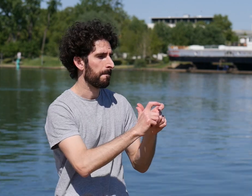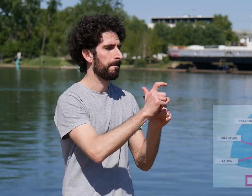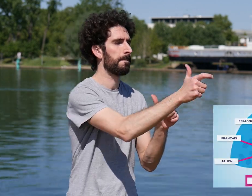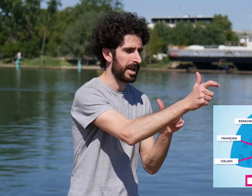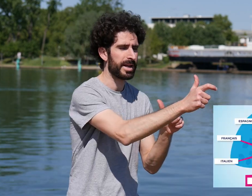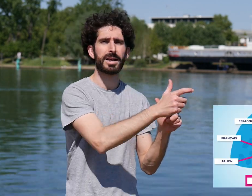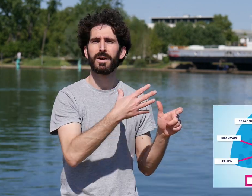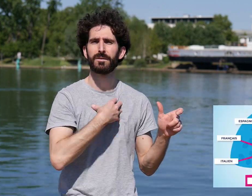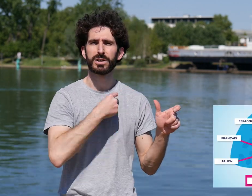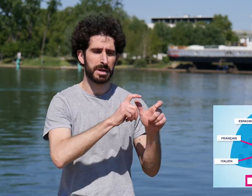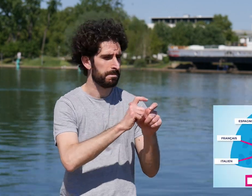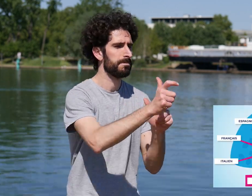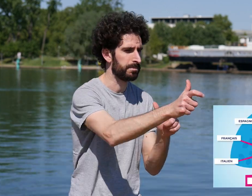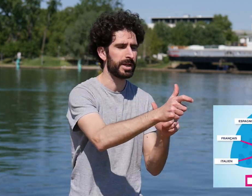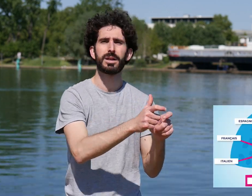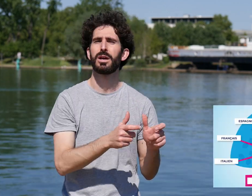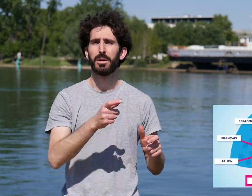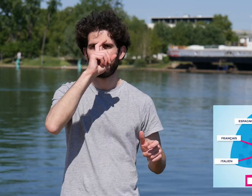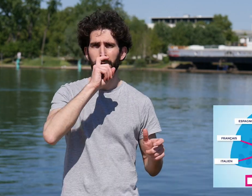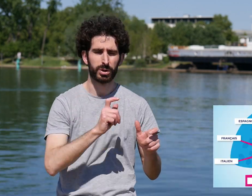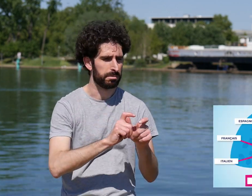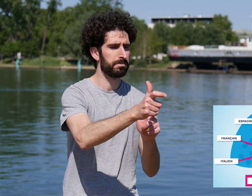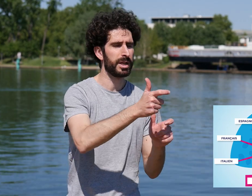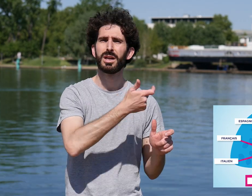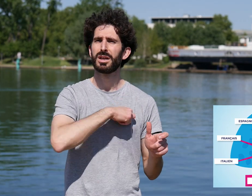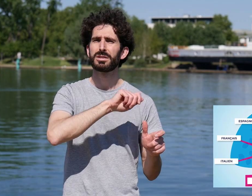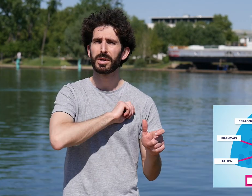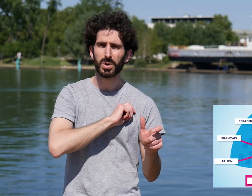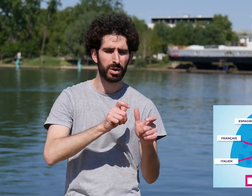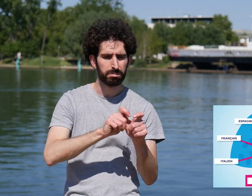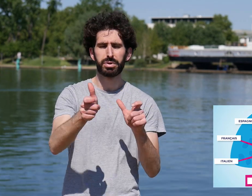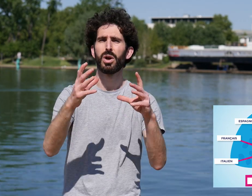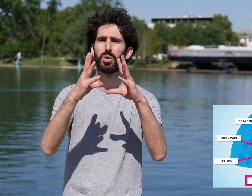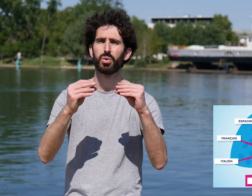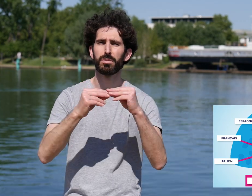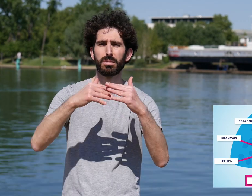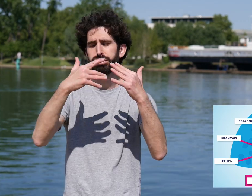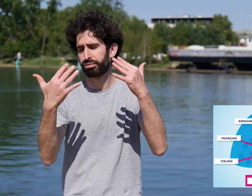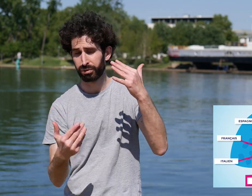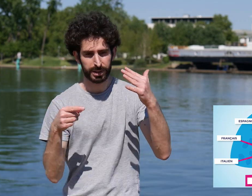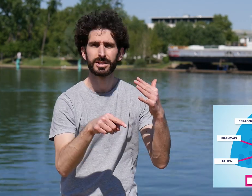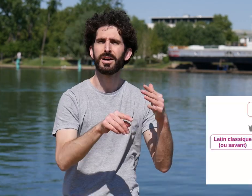pour donner le français, le portugais, l'espagnol, le roumain, etc.